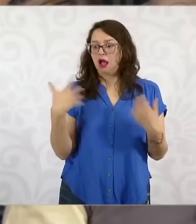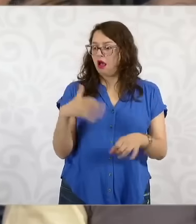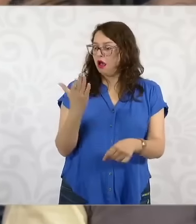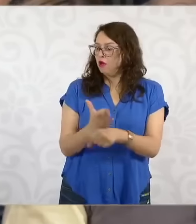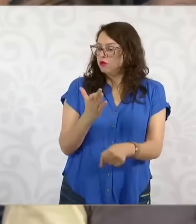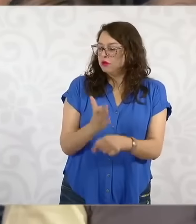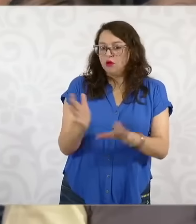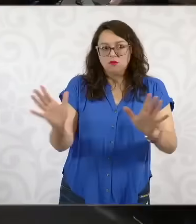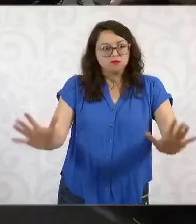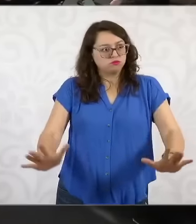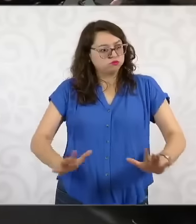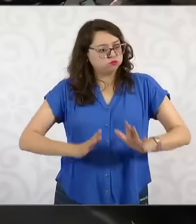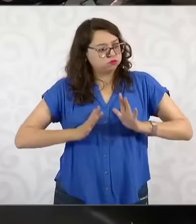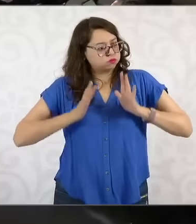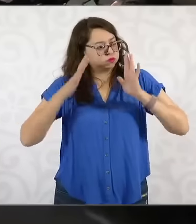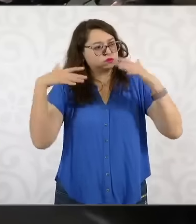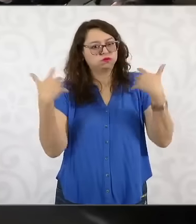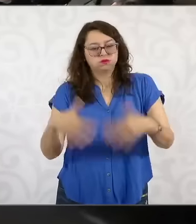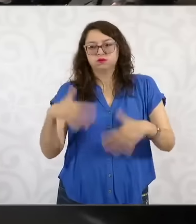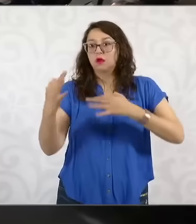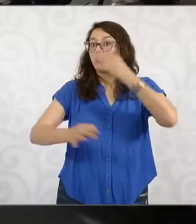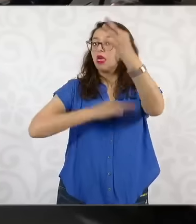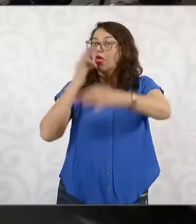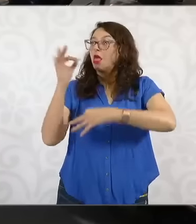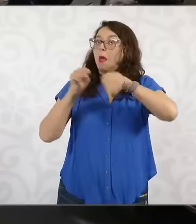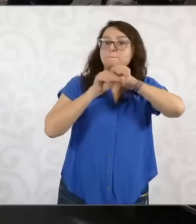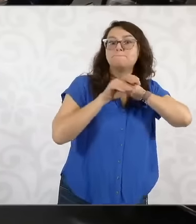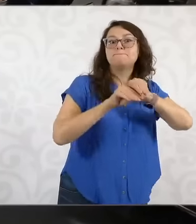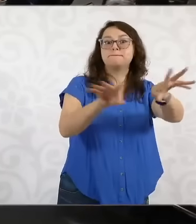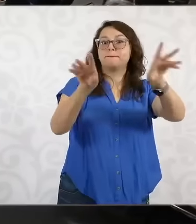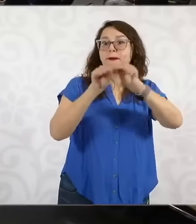que ya está muy estudiada, lo estudió en su momento Rizard Kapuchinski,